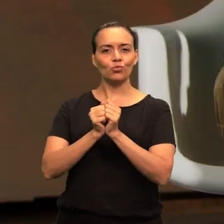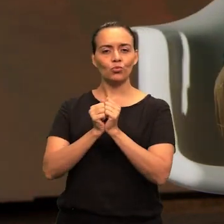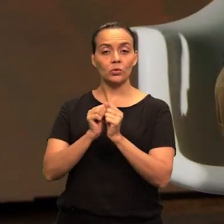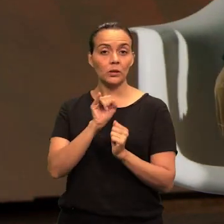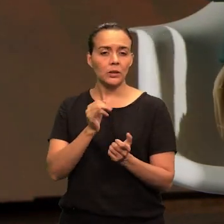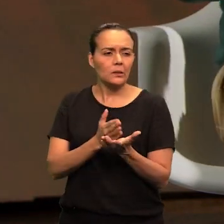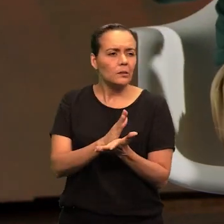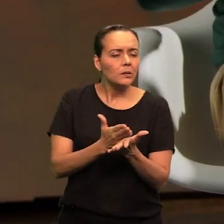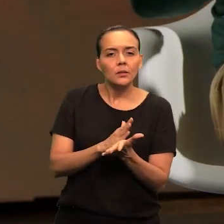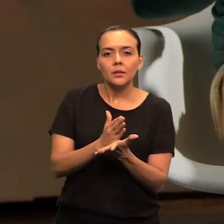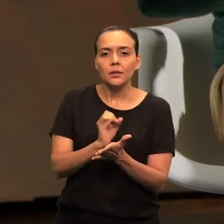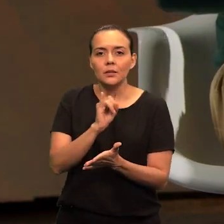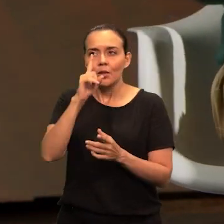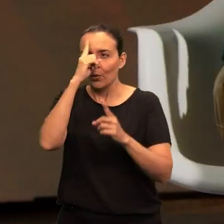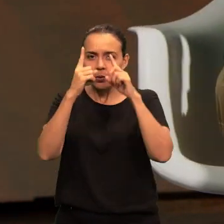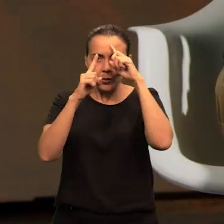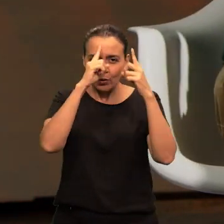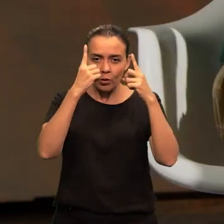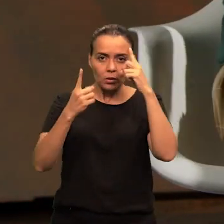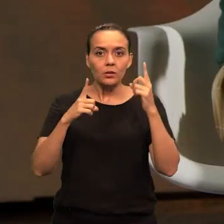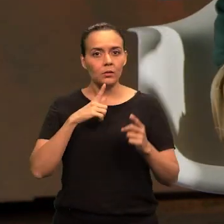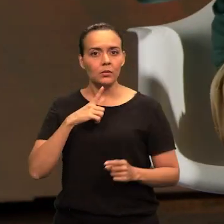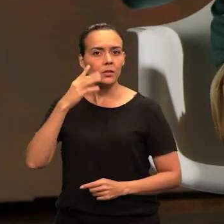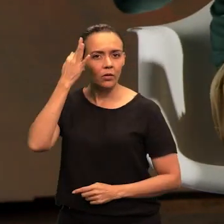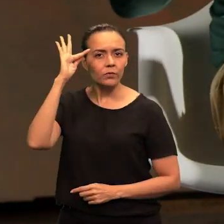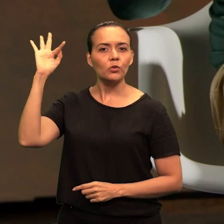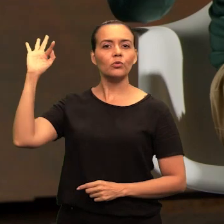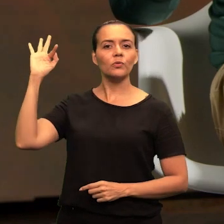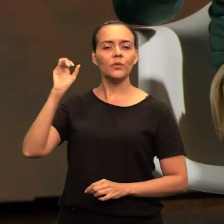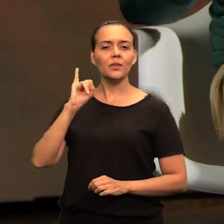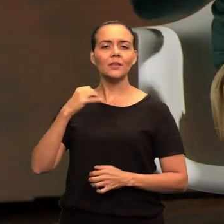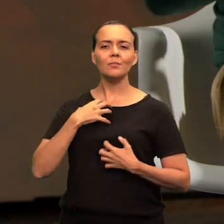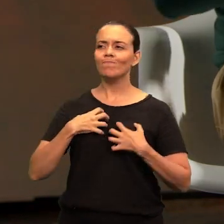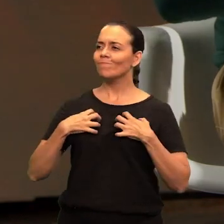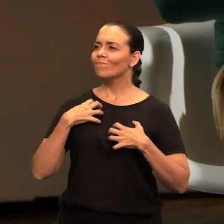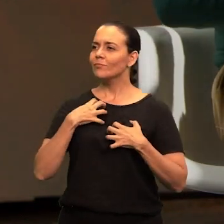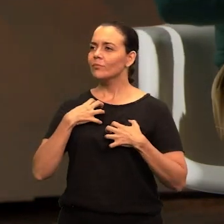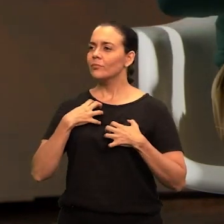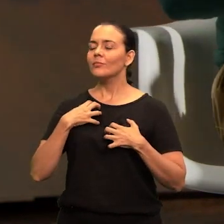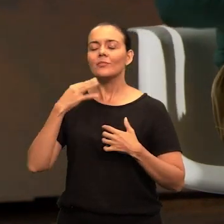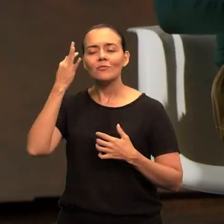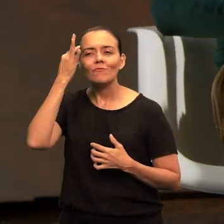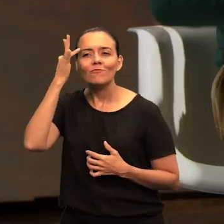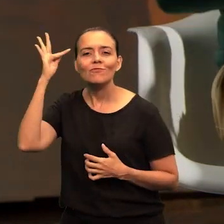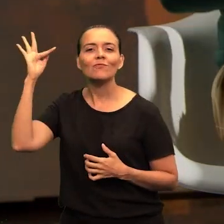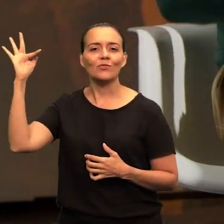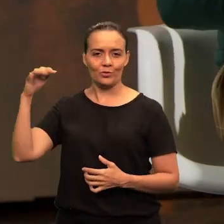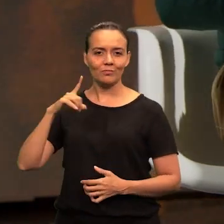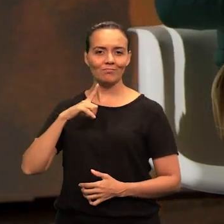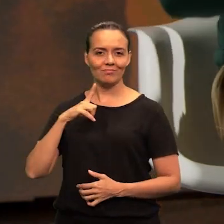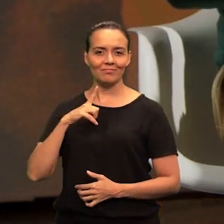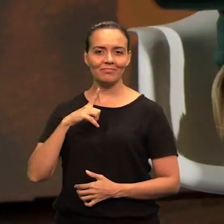sempre que há uma dúvida e sempre que se produz uma insatisfação. E como vivemos insatisfeitos, angustiados,